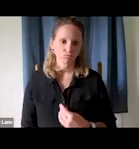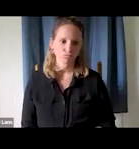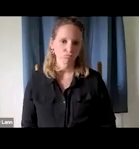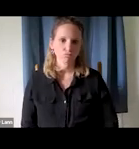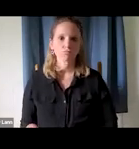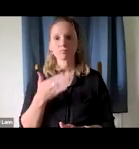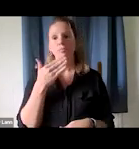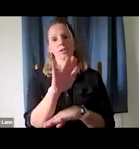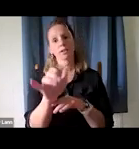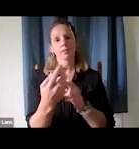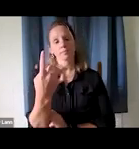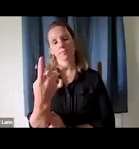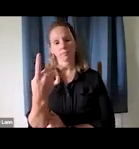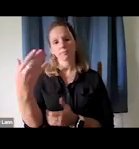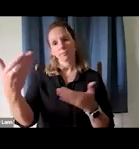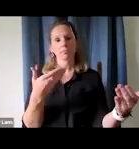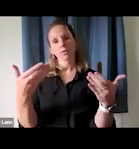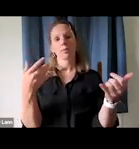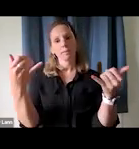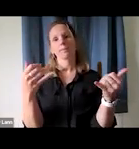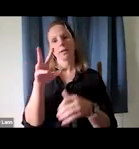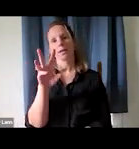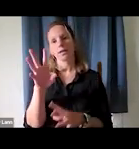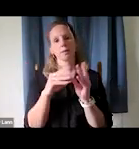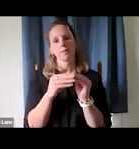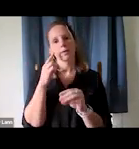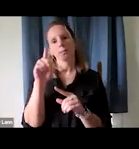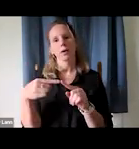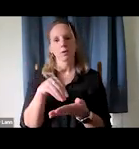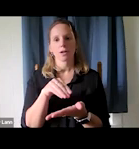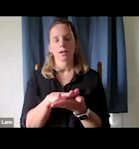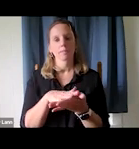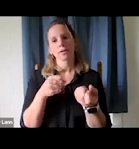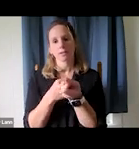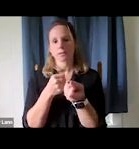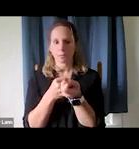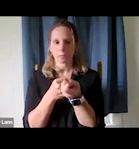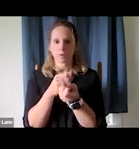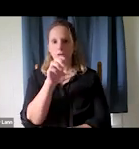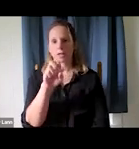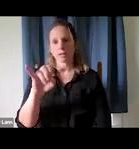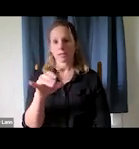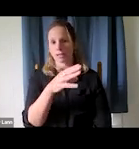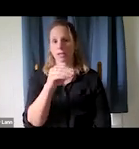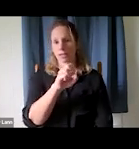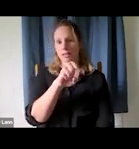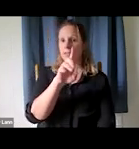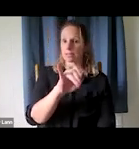Buenas tardes a todos y bienvenidos al seminario web de hoy llamado "Documentación y apoyo de las solicitudes de SSI y SSDI